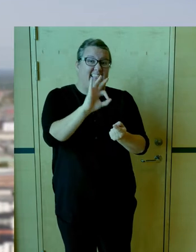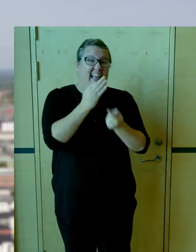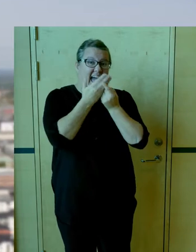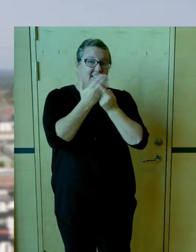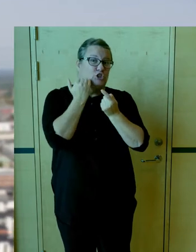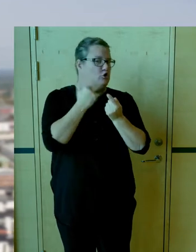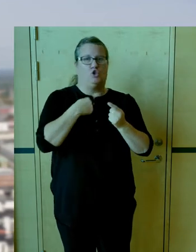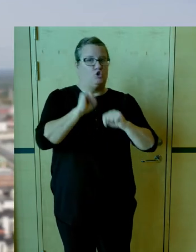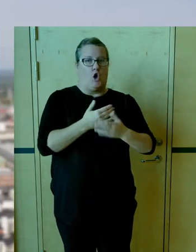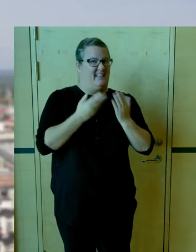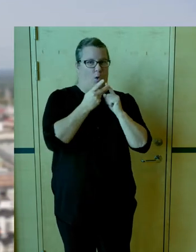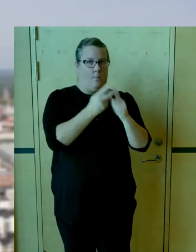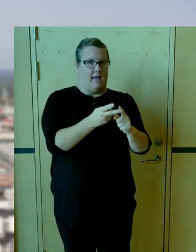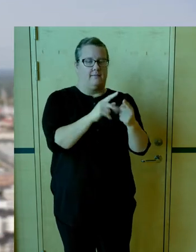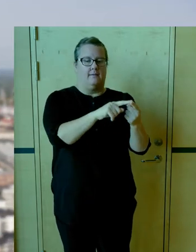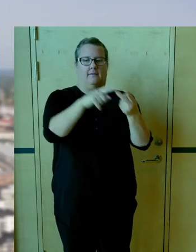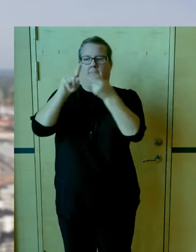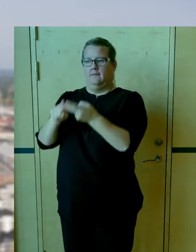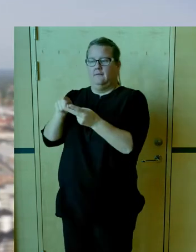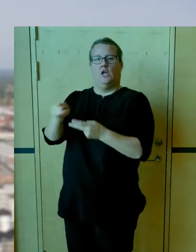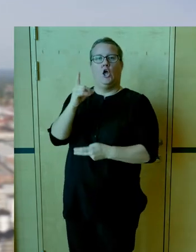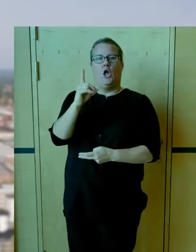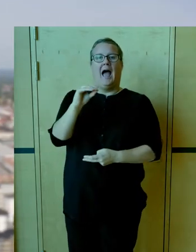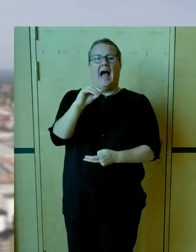Och vi har ett yrkande från Andreas löwenhöök med stödet